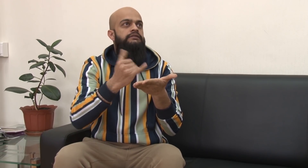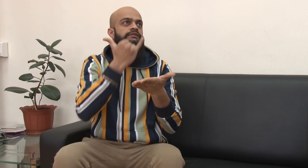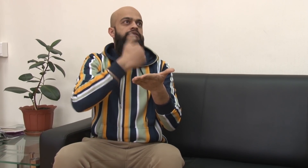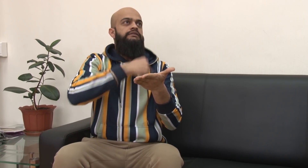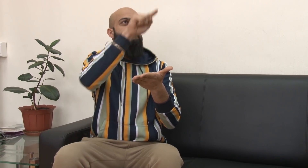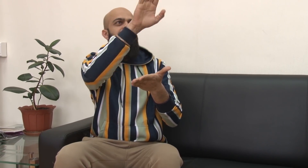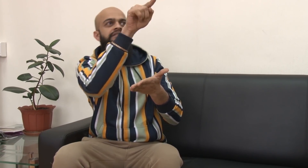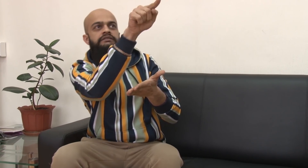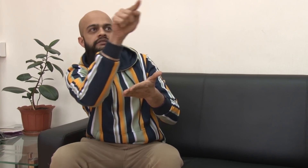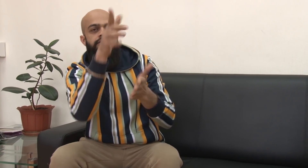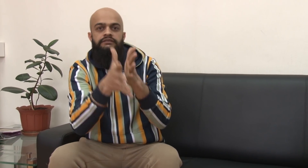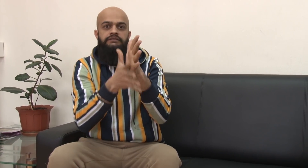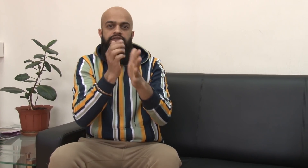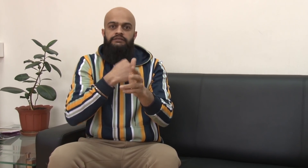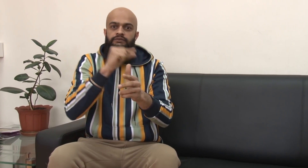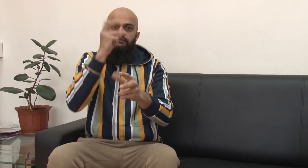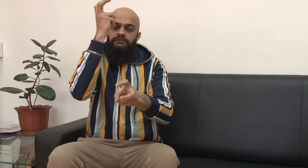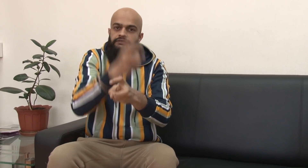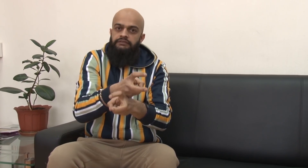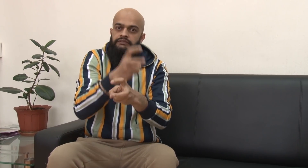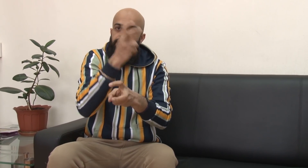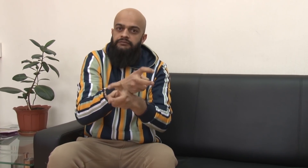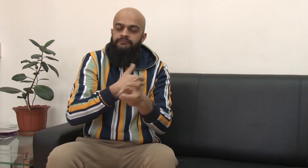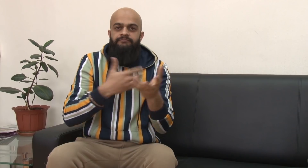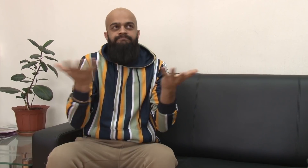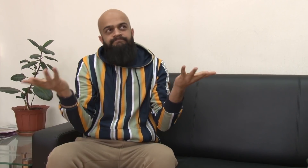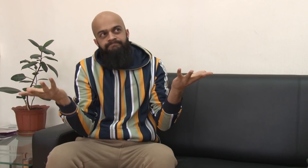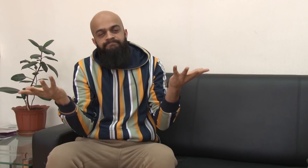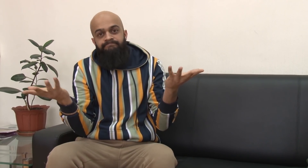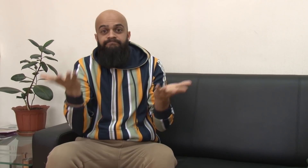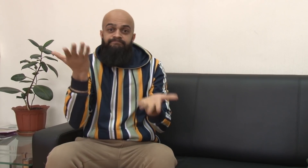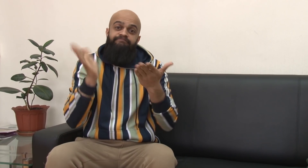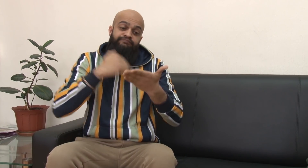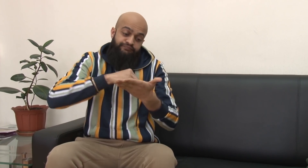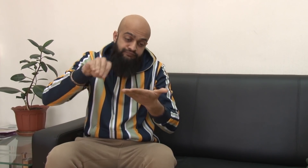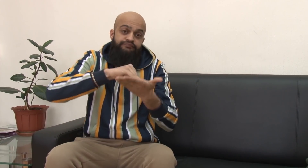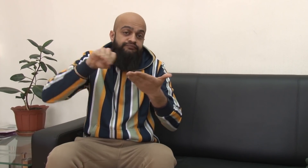Я не понимал значения многих слов, но учителя толком не могли объяснить.